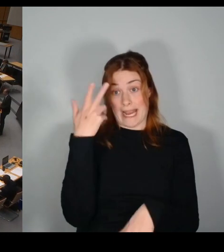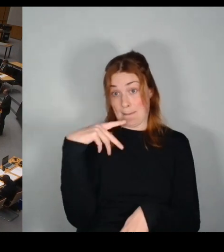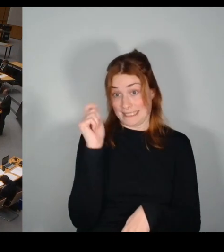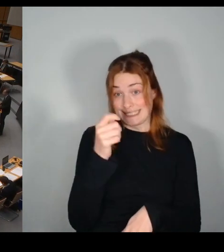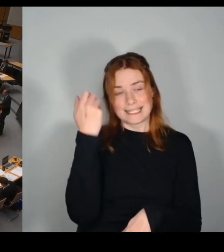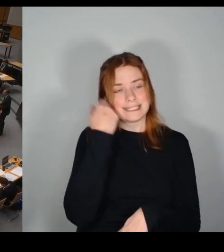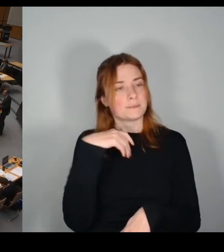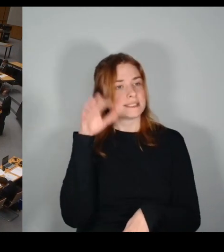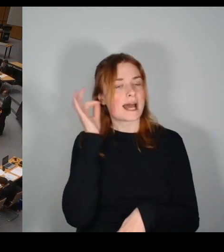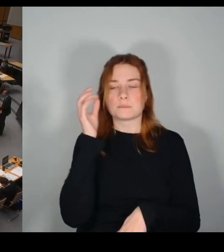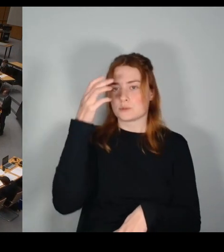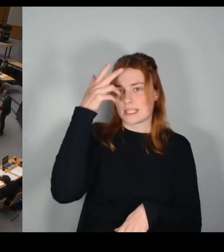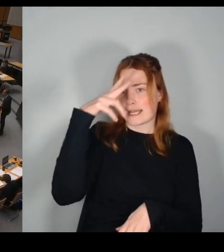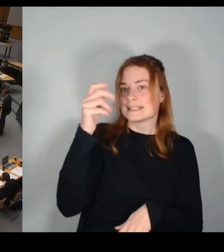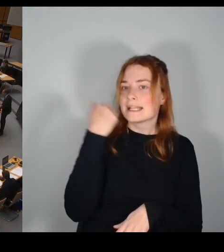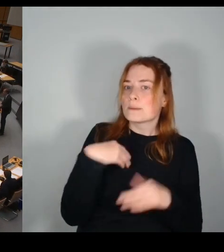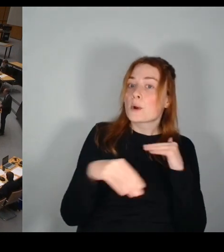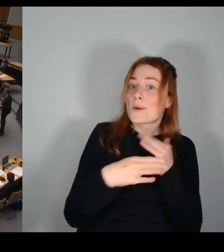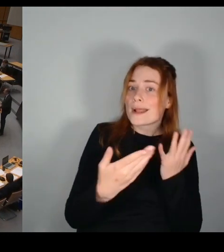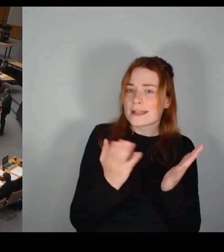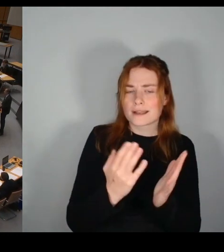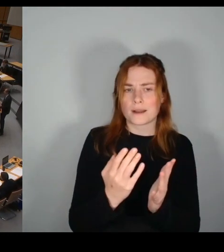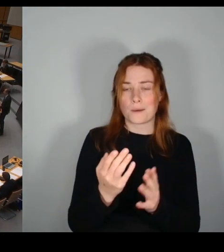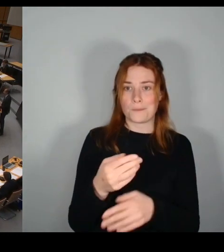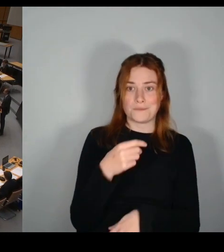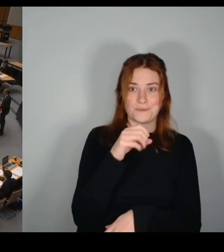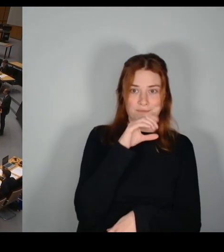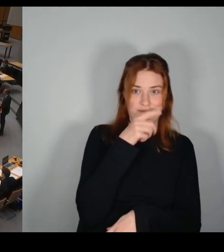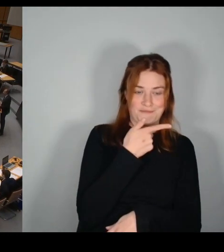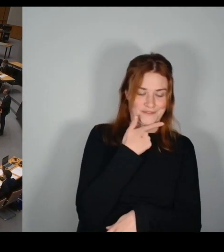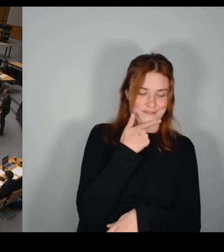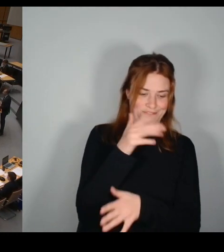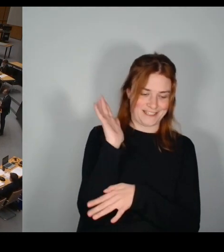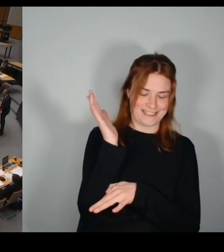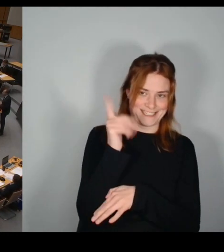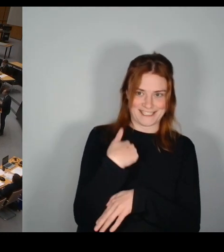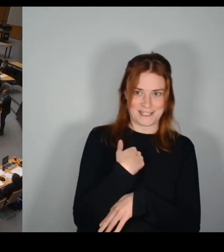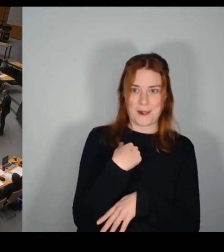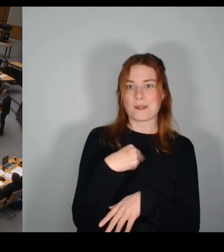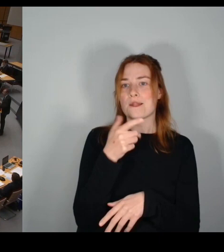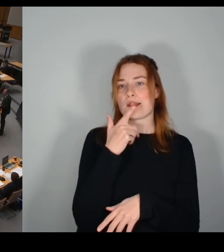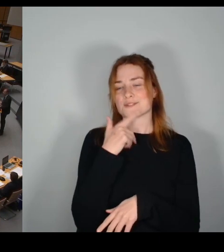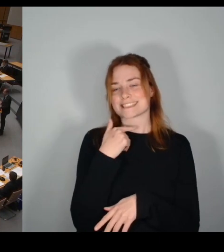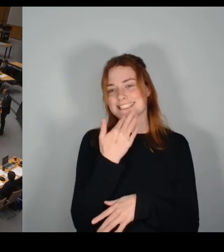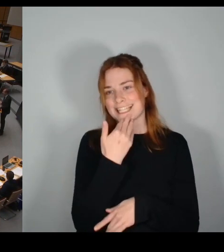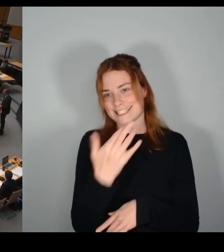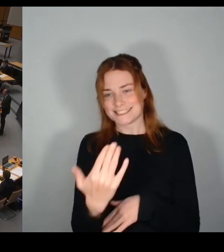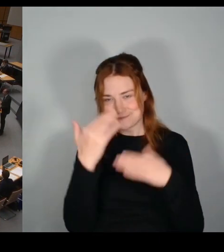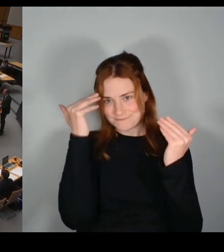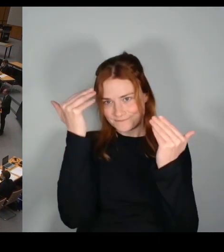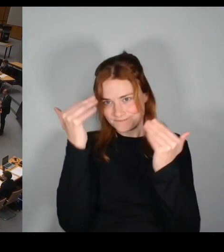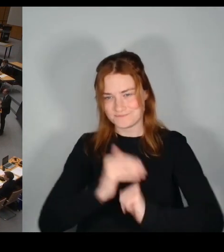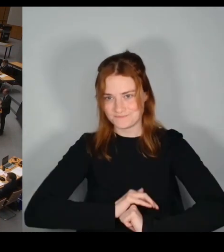Ich fand Sie richtig gut. Gratulation! Ich wäre übrigens auch gerne mitgekommen, aber ich war nicht eingeladen am letzten Samstag.